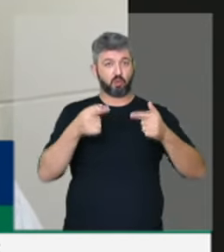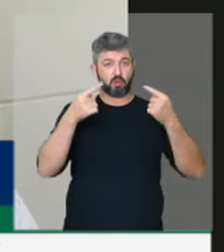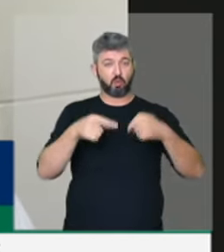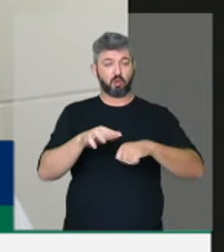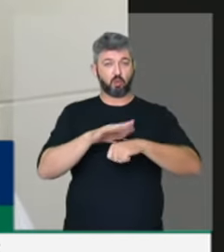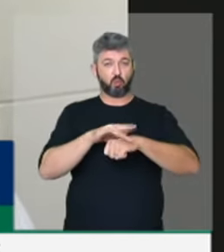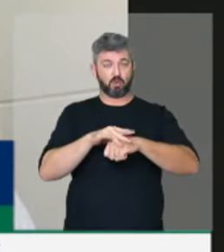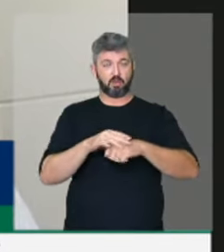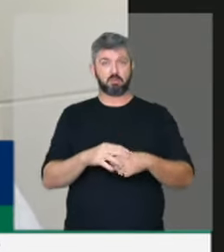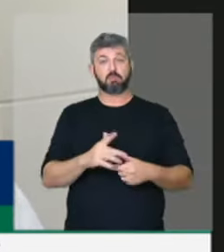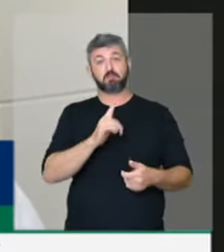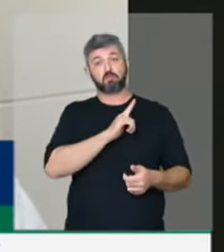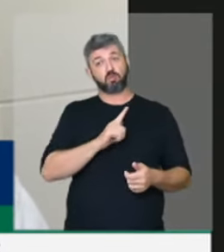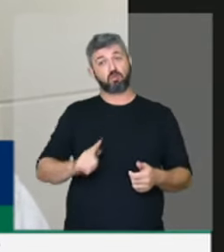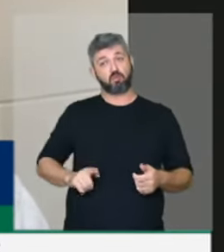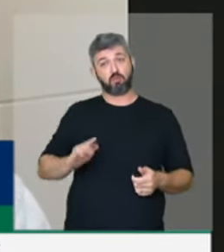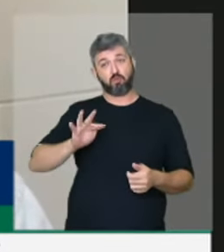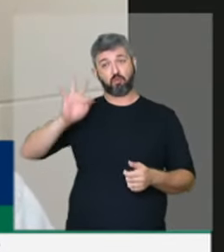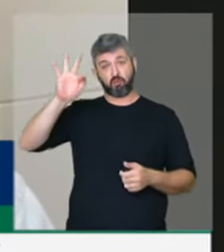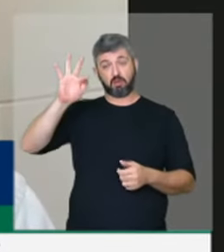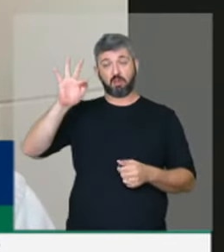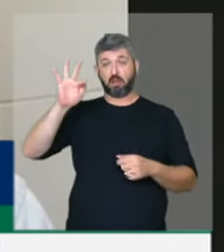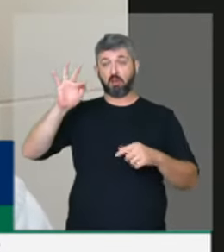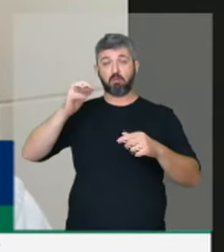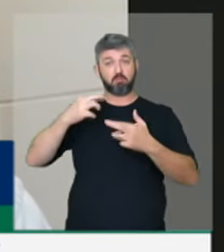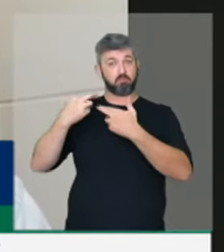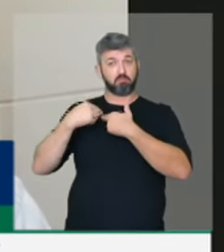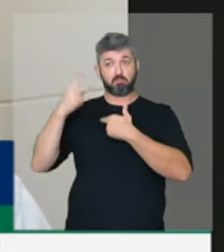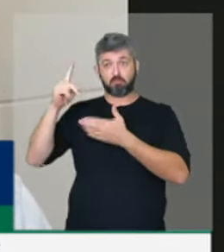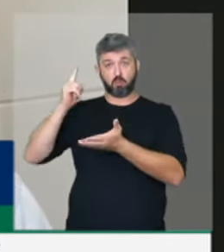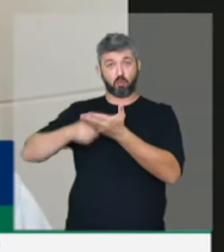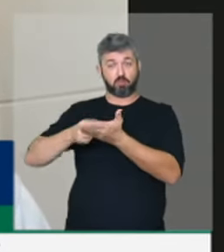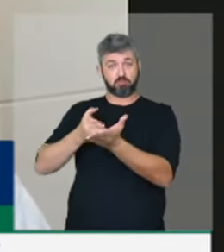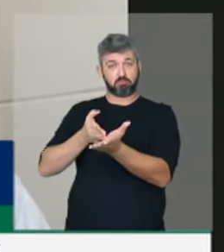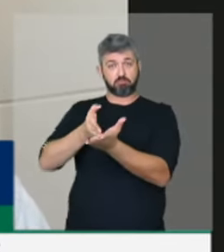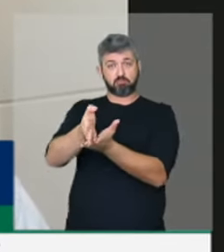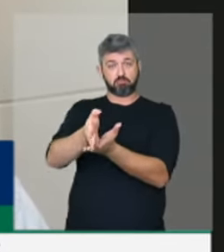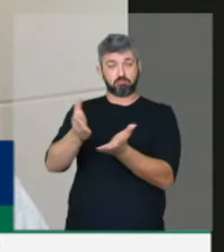QUE É O SEU COMPROMISSO. [SOA A CAMPAINHA]. MANTER OS RECURSOS PARA OFERTAR LEITOS, SE CONTINUAREM... OS CORTES